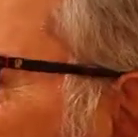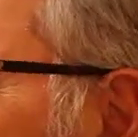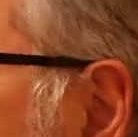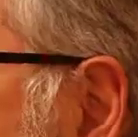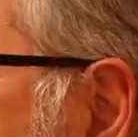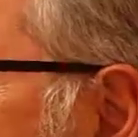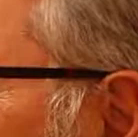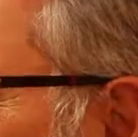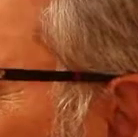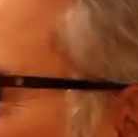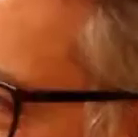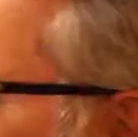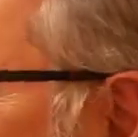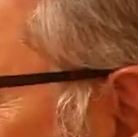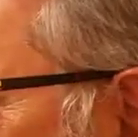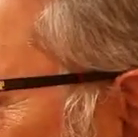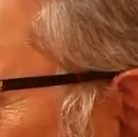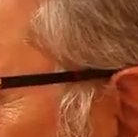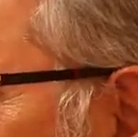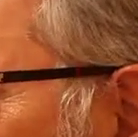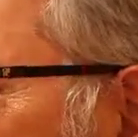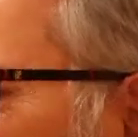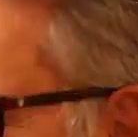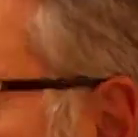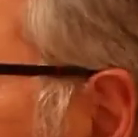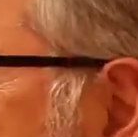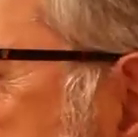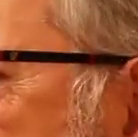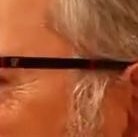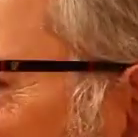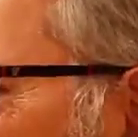y una justicia que es así a la sociedad no le conviene. Tarda mucho en hacer las cosas,